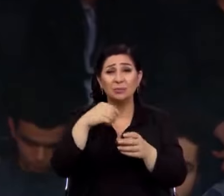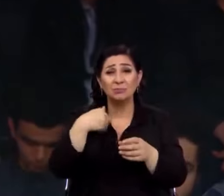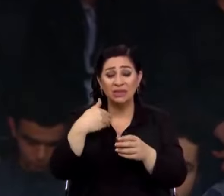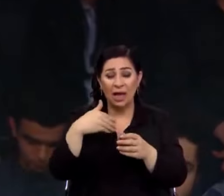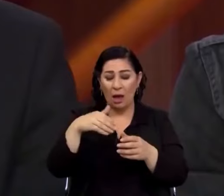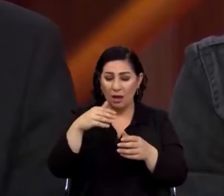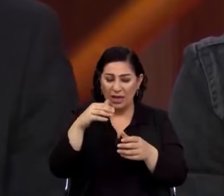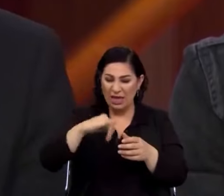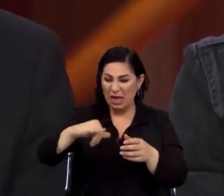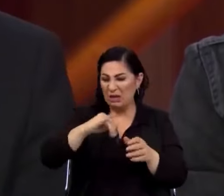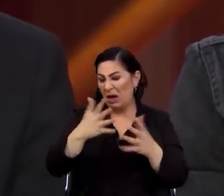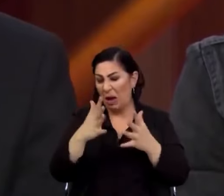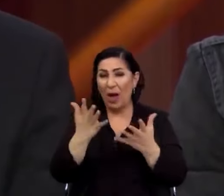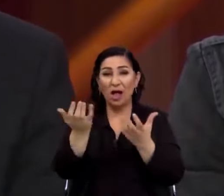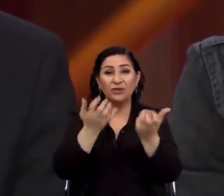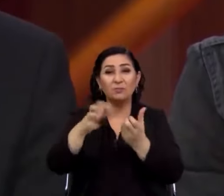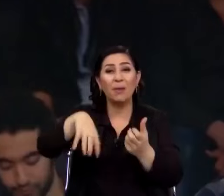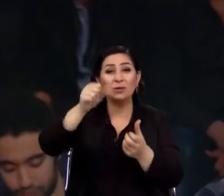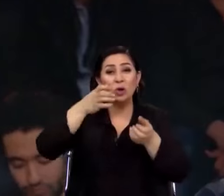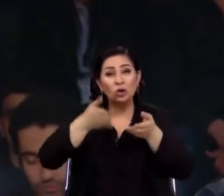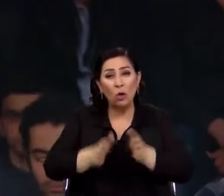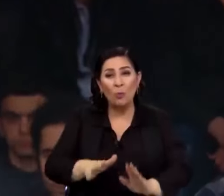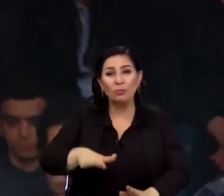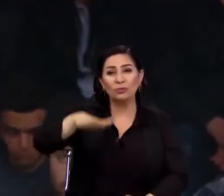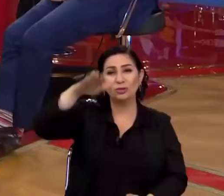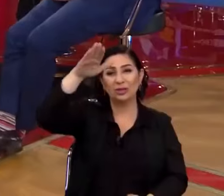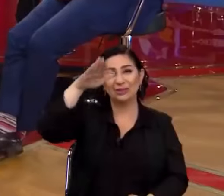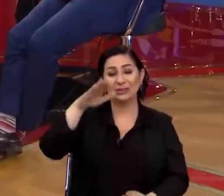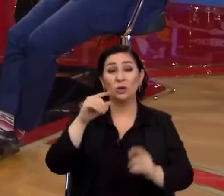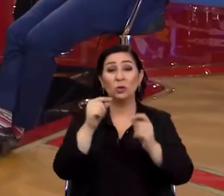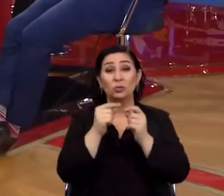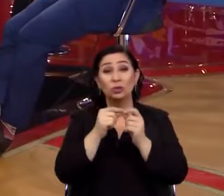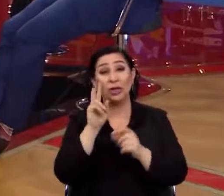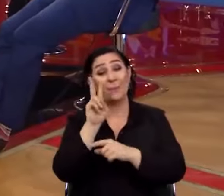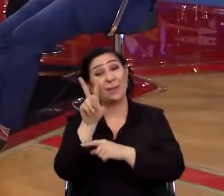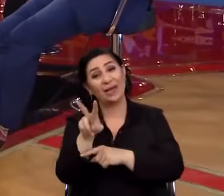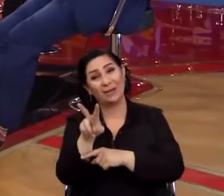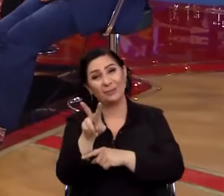büyüyeceğiz acaba Olabilir Peki hemen Burcu'ya bakalım burcuyla biz aynı işin